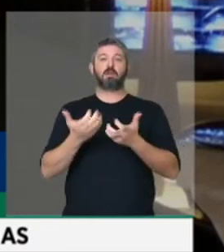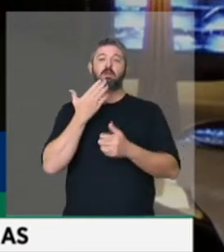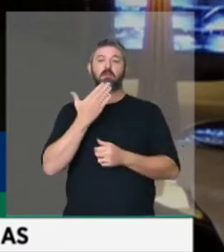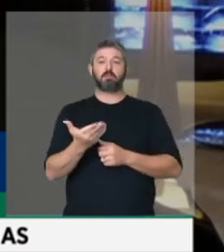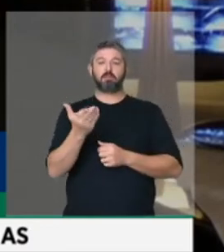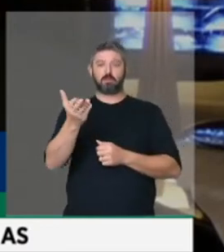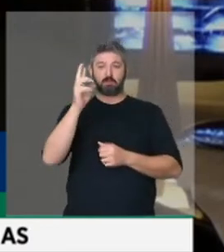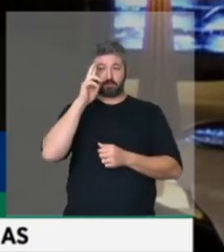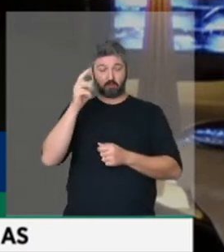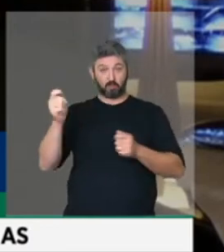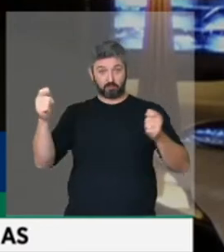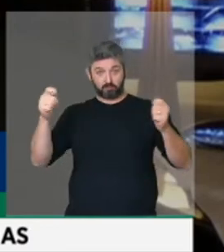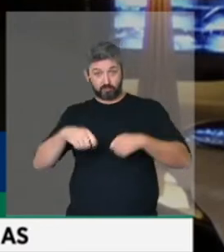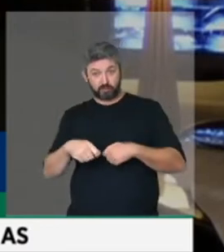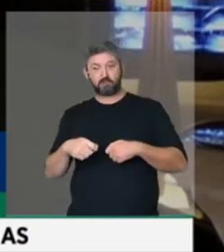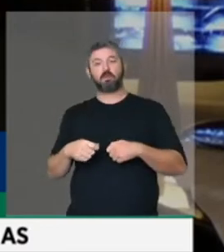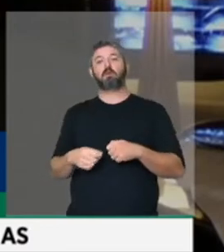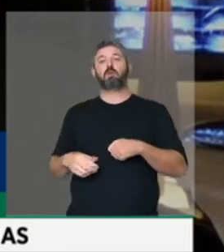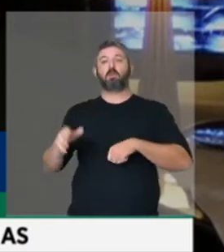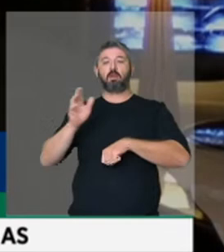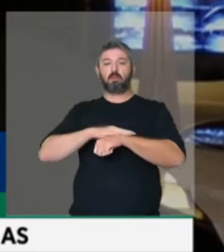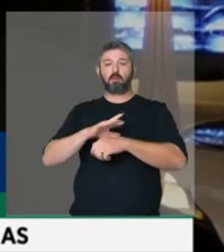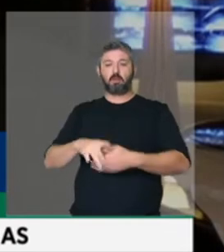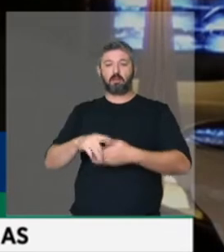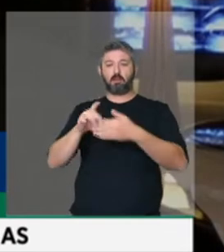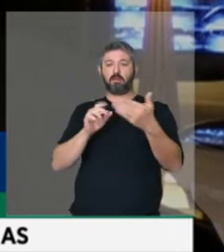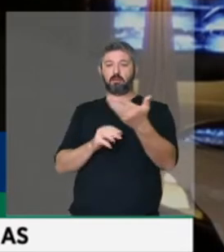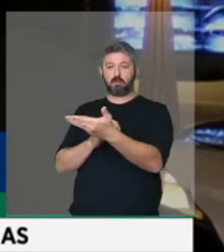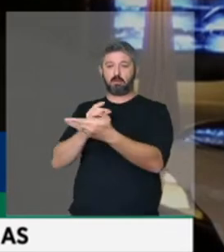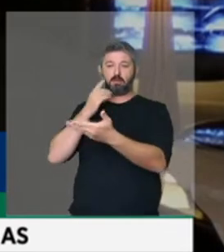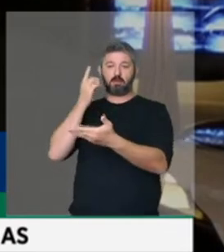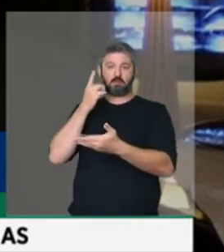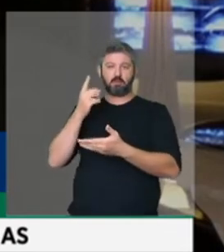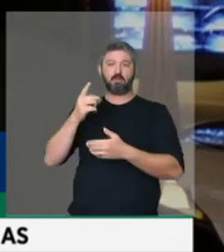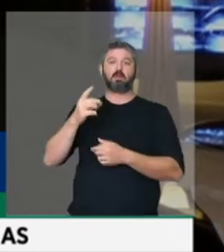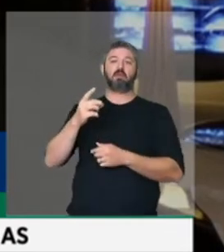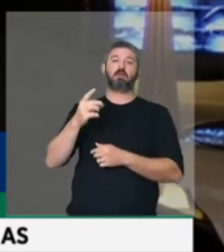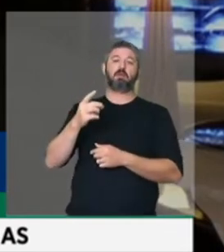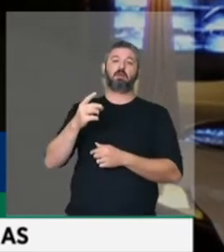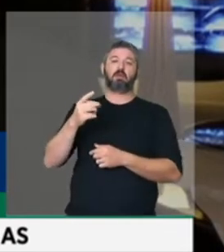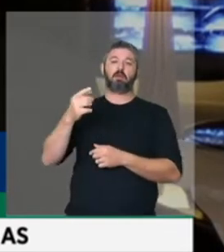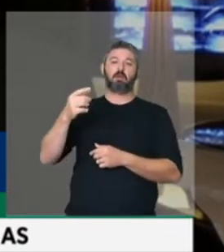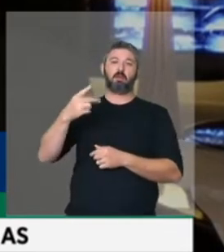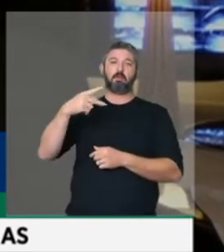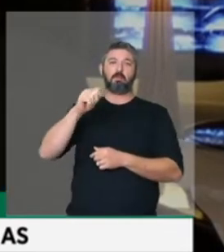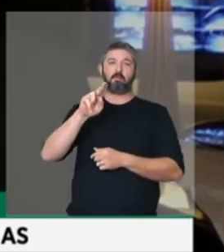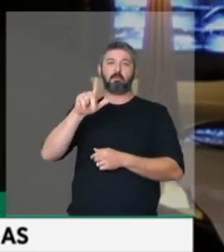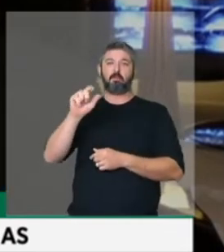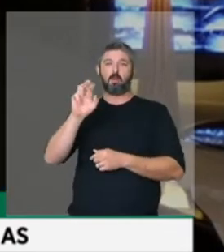DISCUSSÃO ADEQUADA, SEM O APROFUNDAMENTO A TOQUE DE CAIXA COMO ESTÁ SENDO FEITO. PORTANTO, DEIXAMOS AQUI O NOSSO PROTESTO. VAMOS PERMANECER EM OBSTRUÇÃO E EU